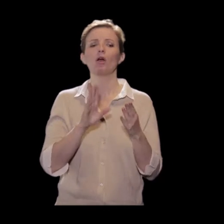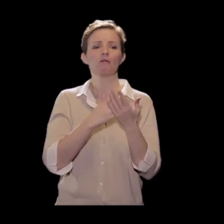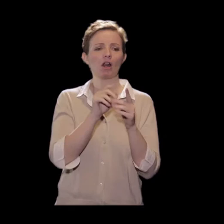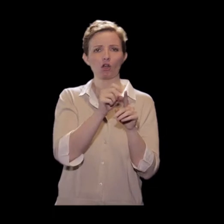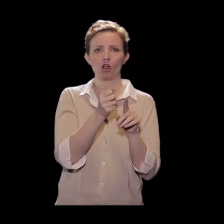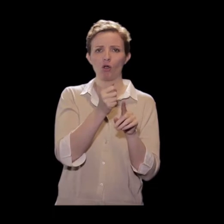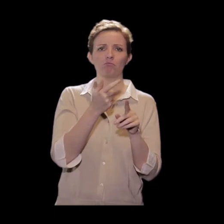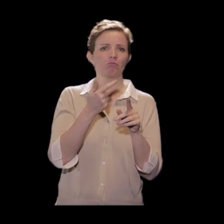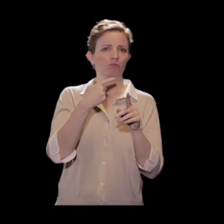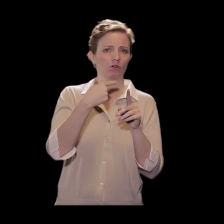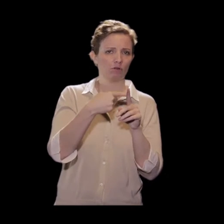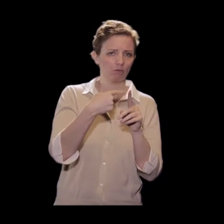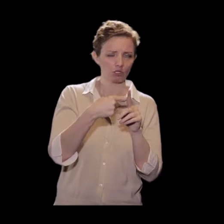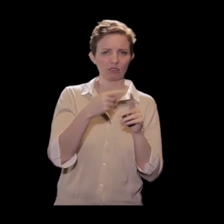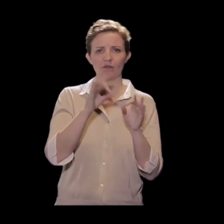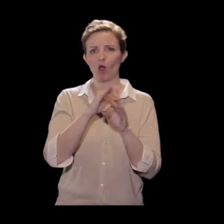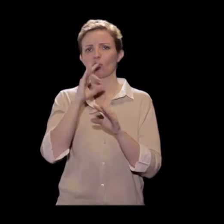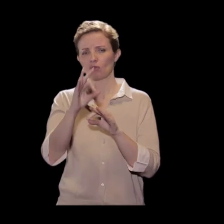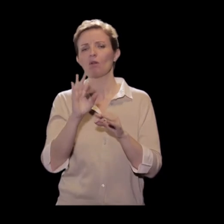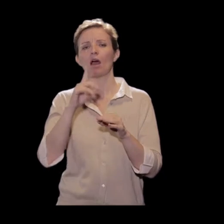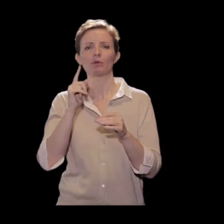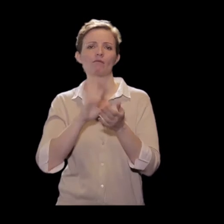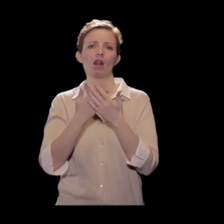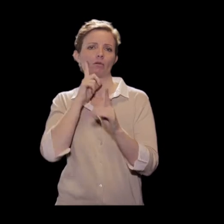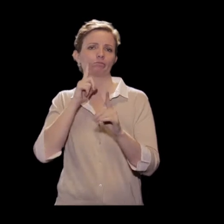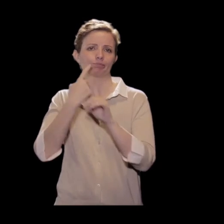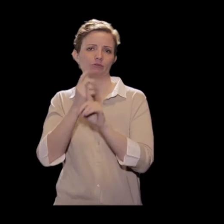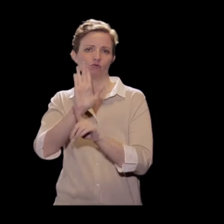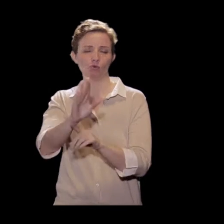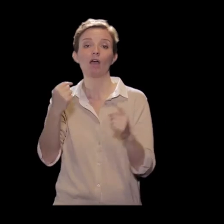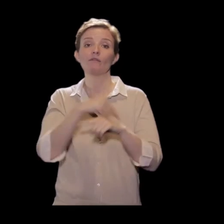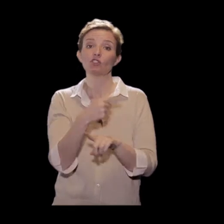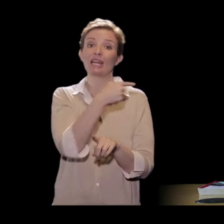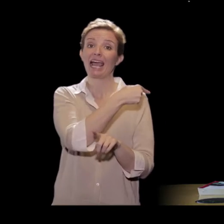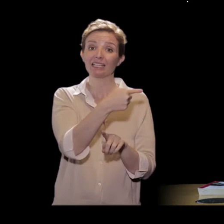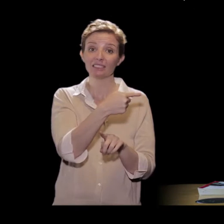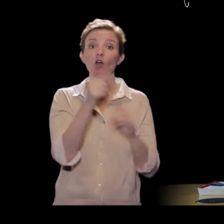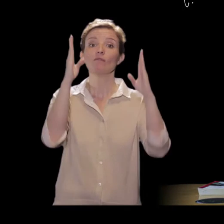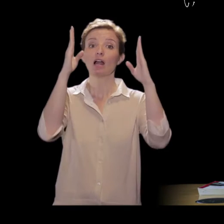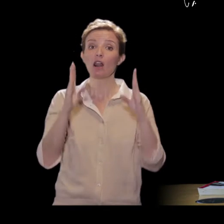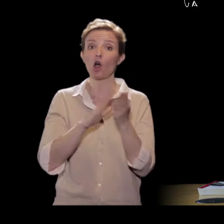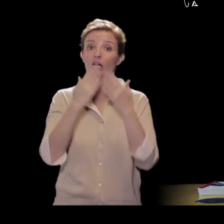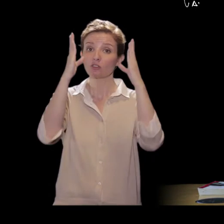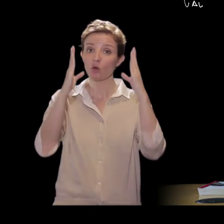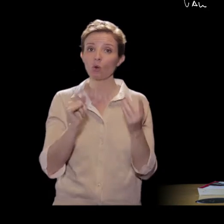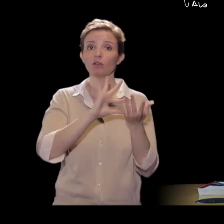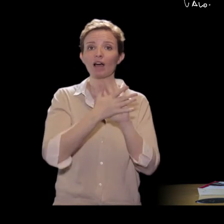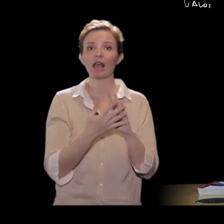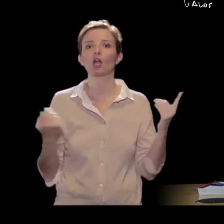Quello di un numero negativo è uguale all'opposto del numero. Il valore assoluto è anche definito modulo.